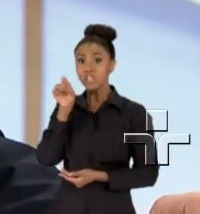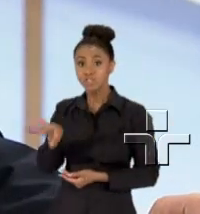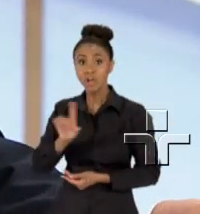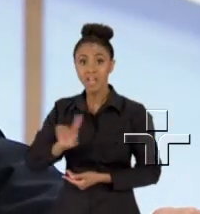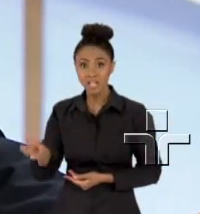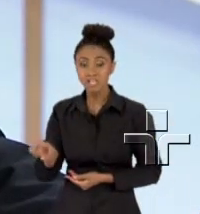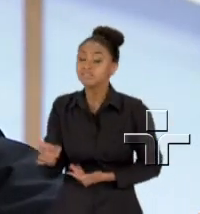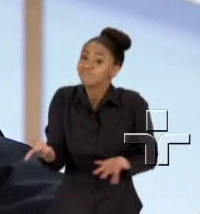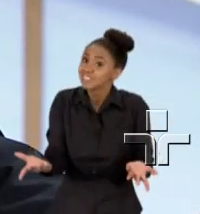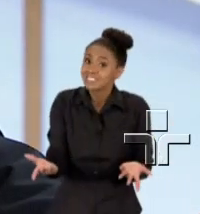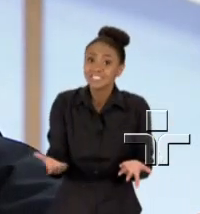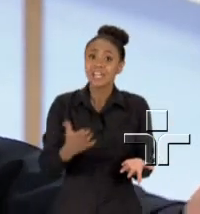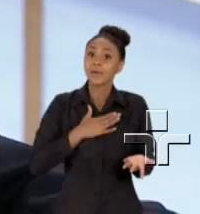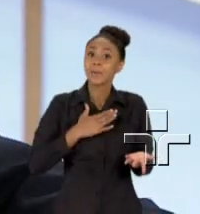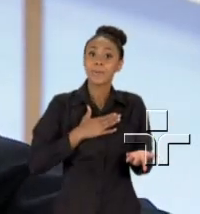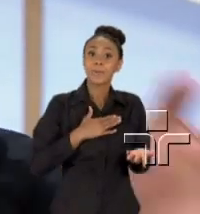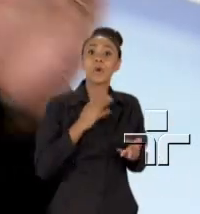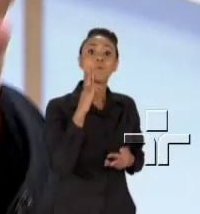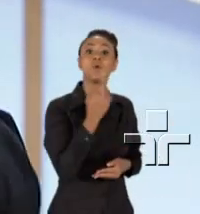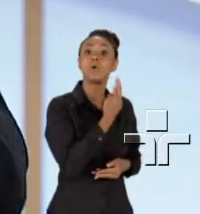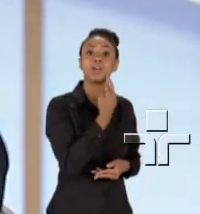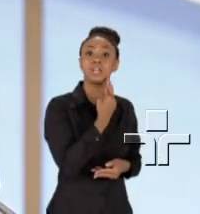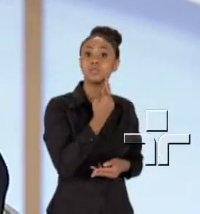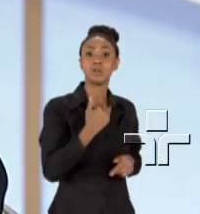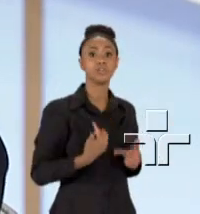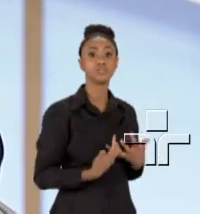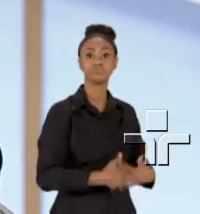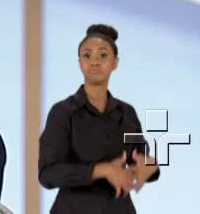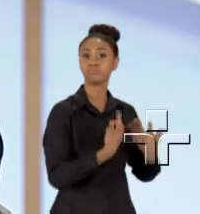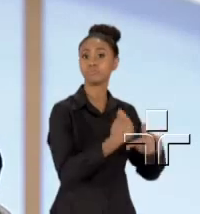Só que assim, hoje, devagarzinho, eu já estou trocando.